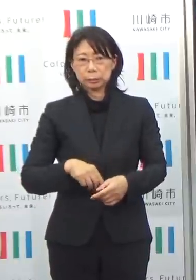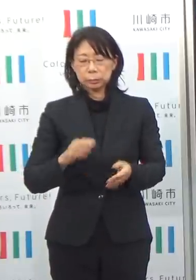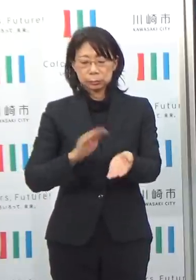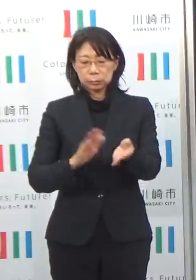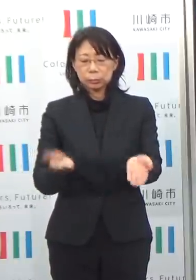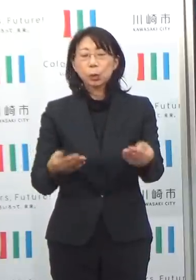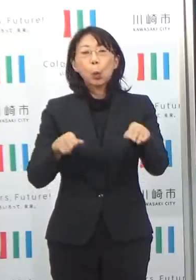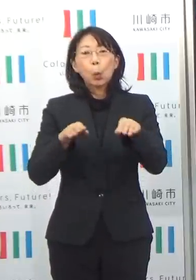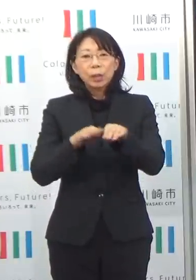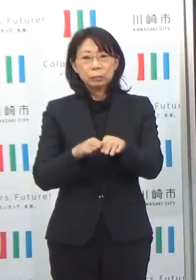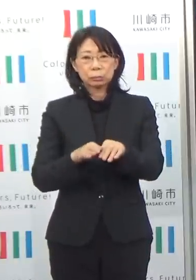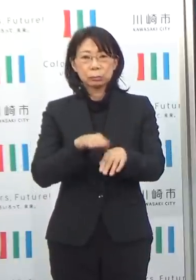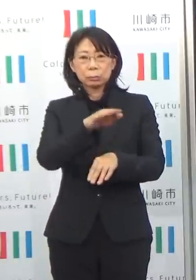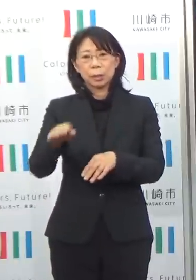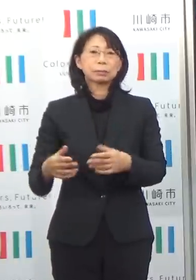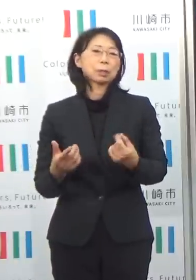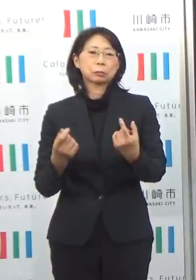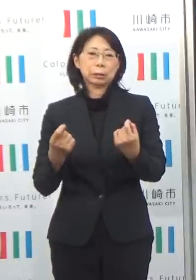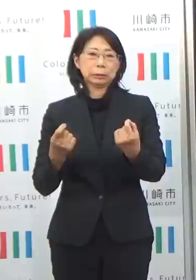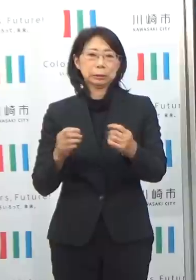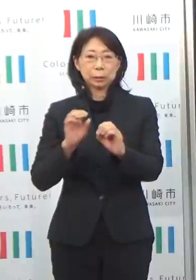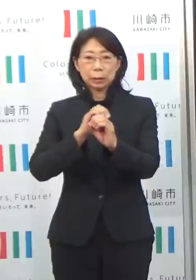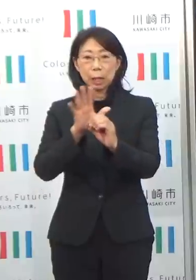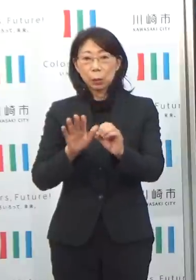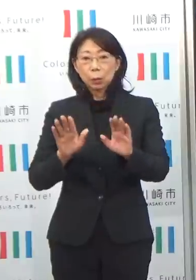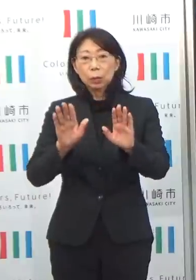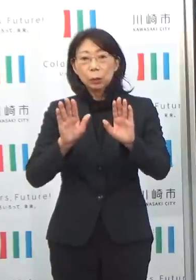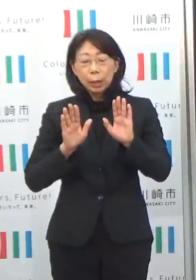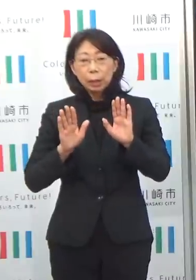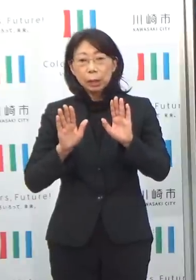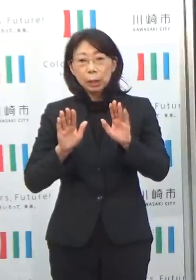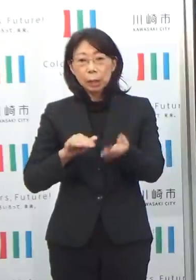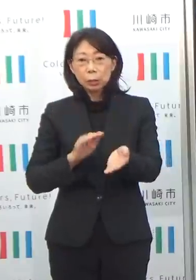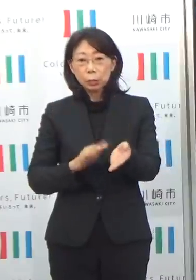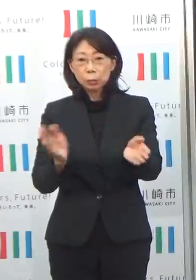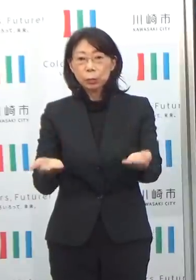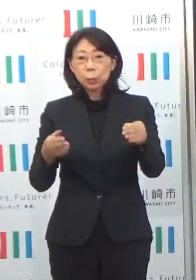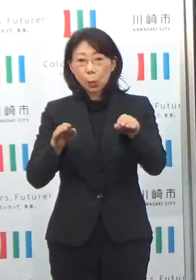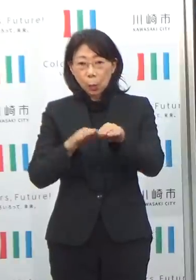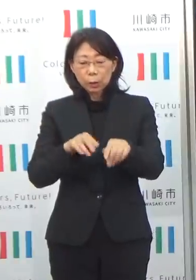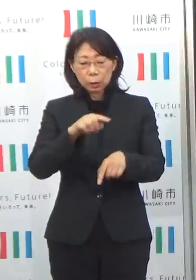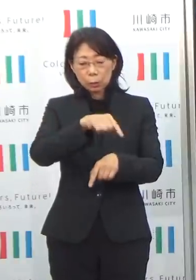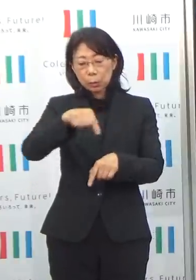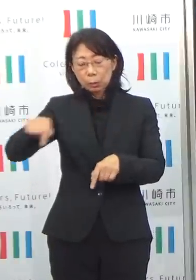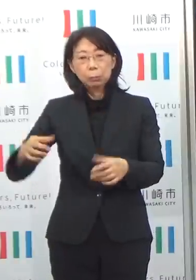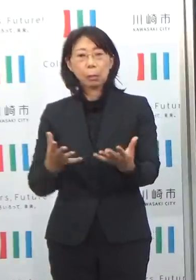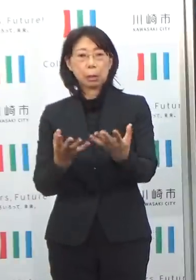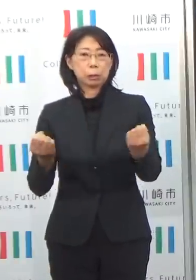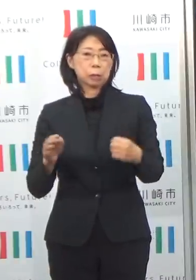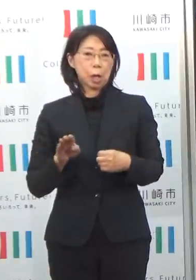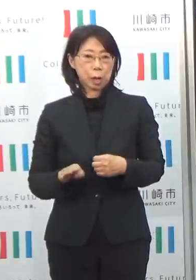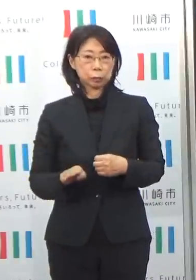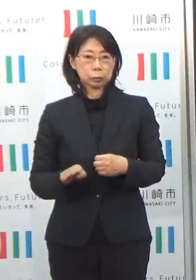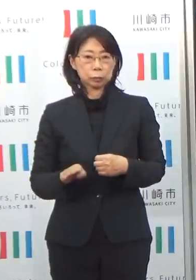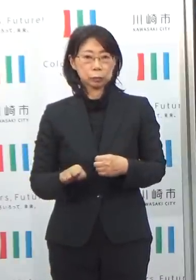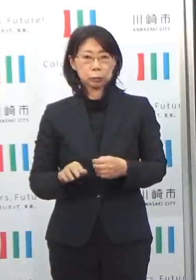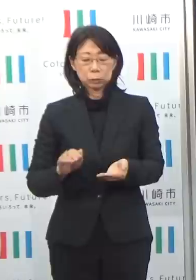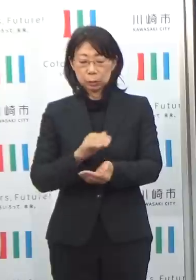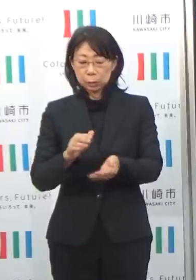市内のコロナを受け入れている病院はたくさんあって、そして同じような切迫感を